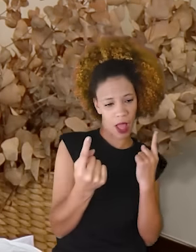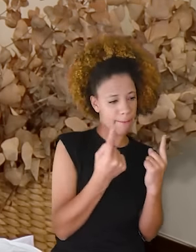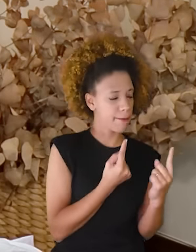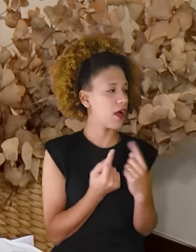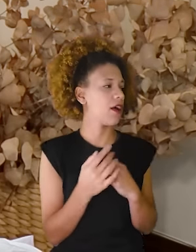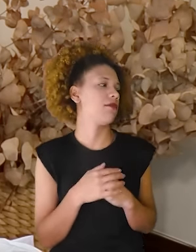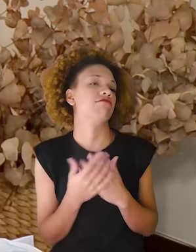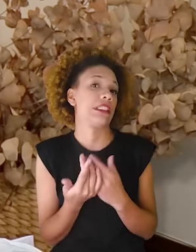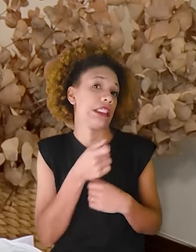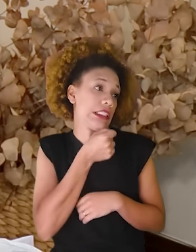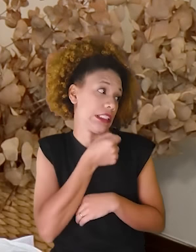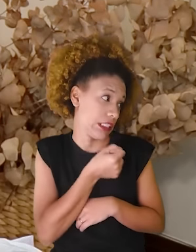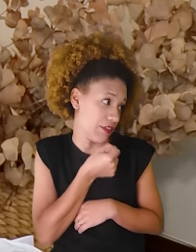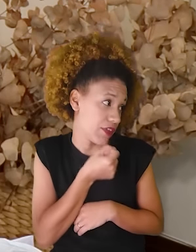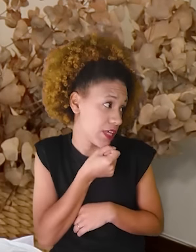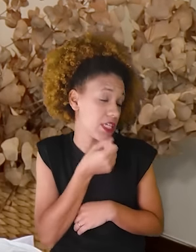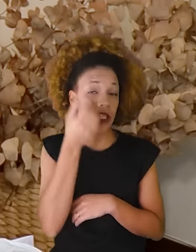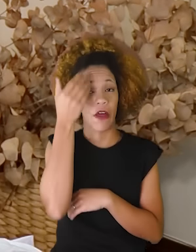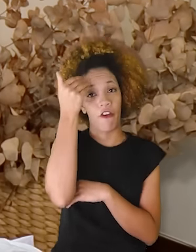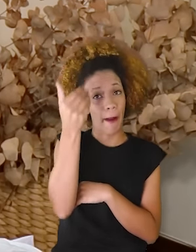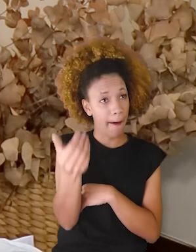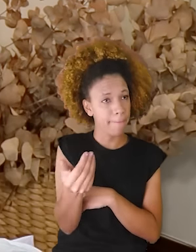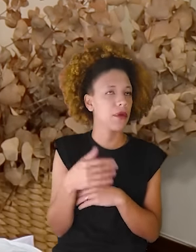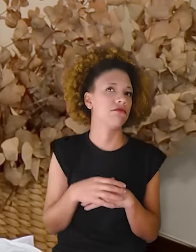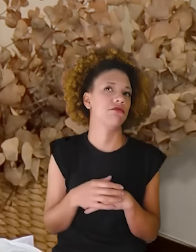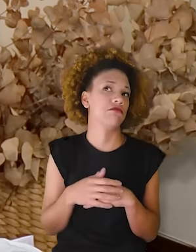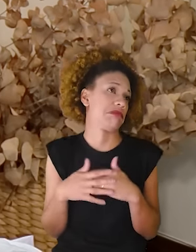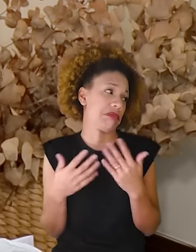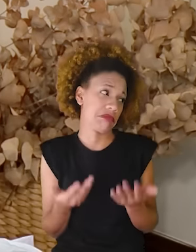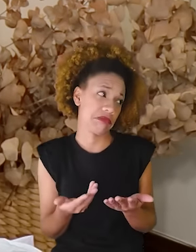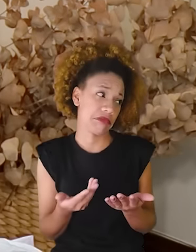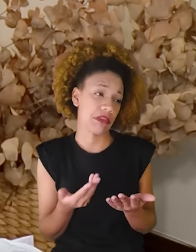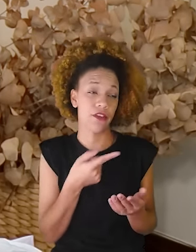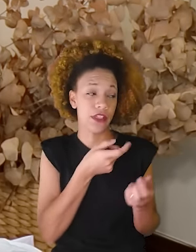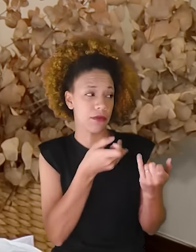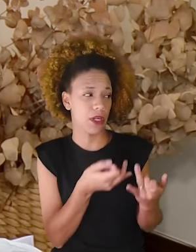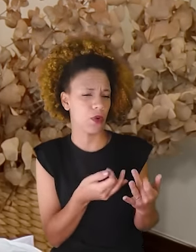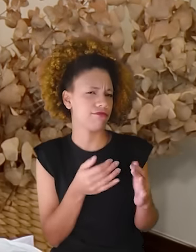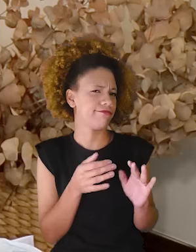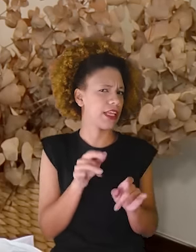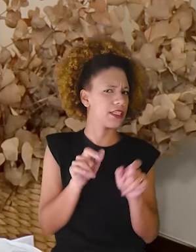glamur entrevista é aquela coisa que você fica assim ser aí você me falou será que as pessoas